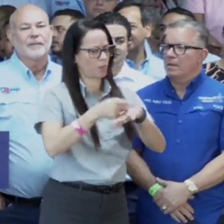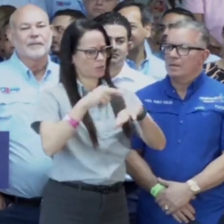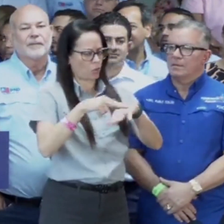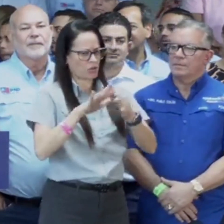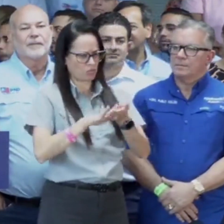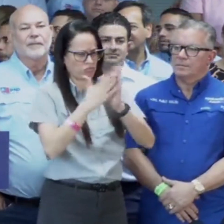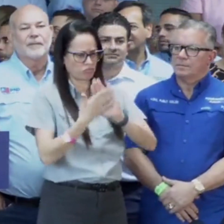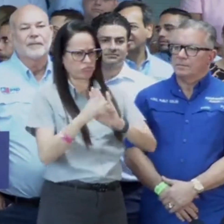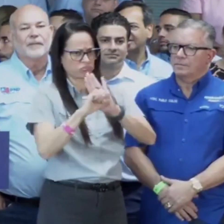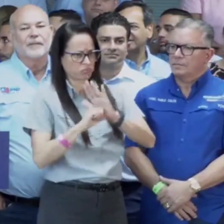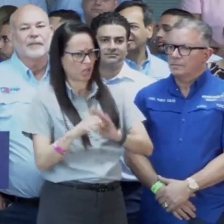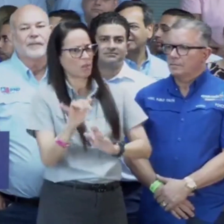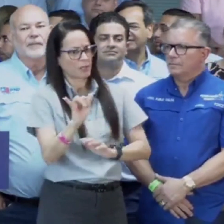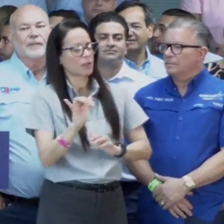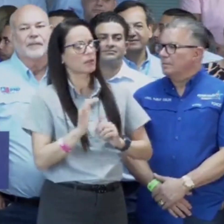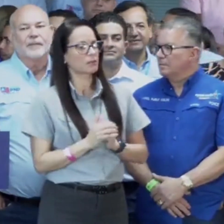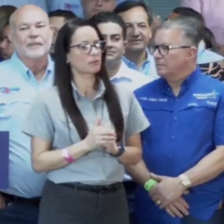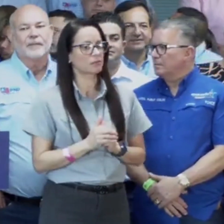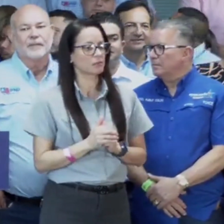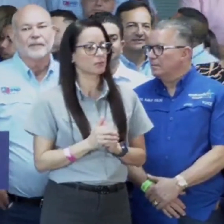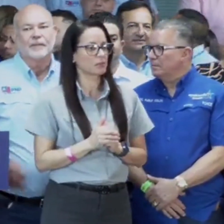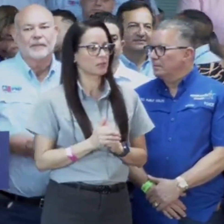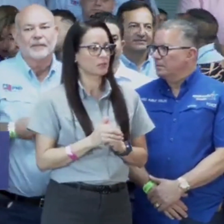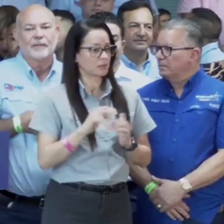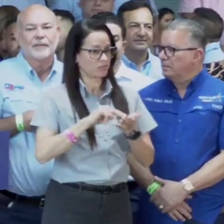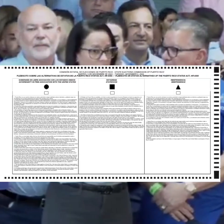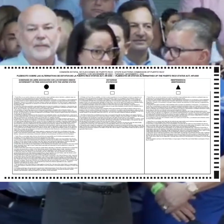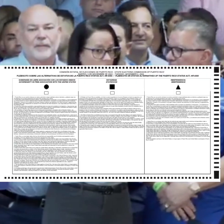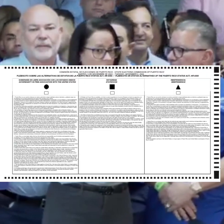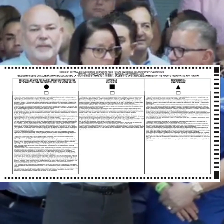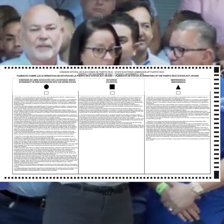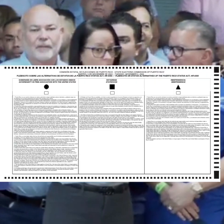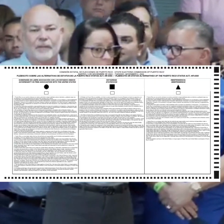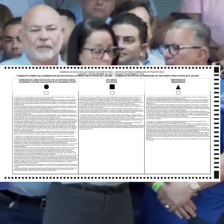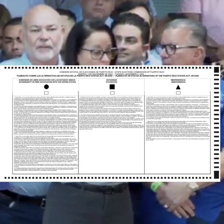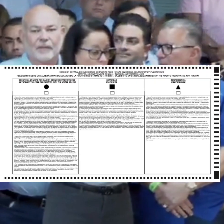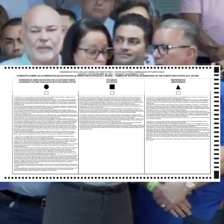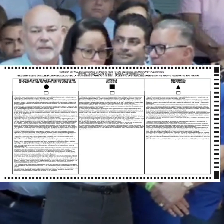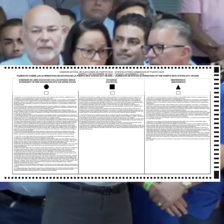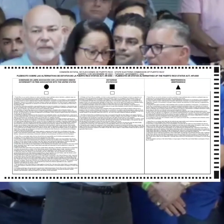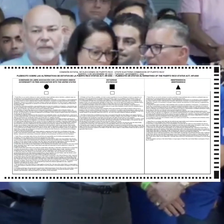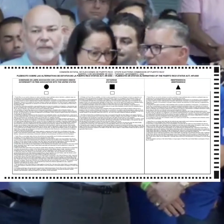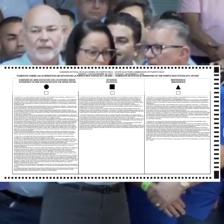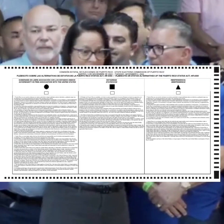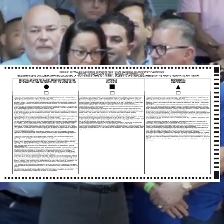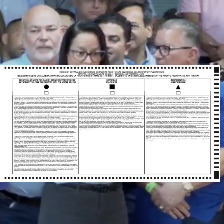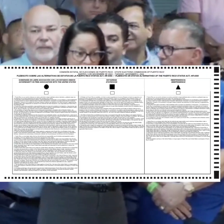eso y en esta elección también hay un plebiscito donde tenemos la estadidad la independencia y la